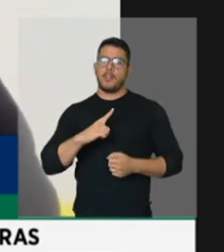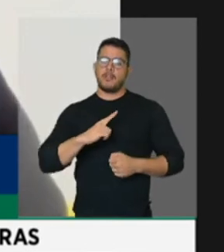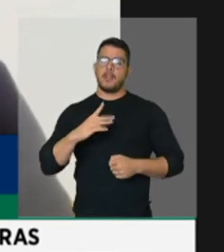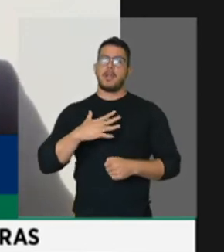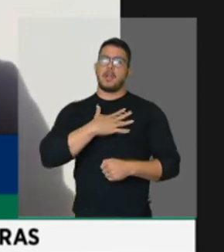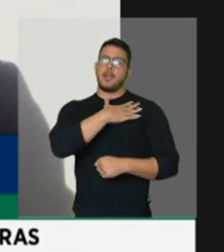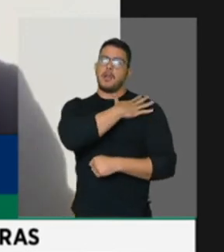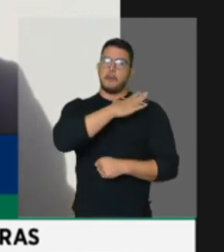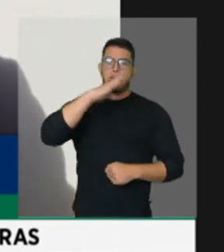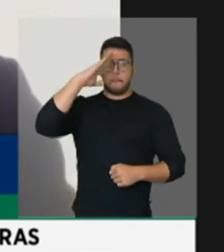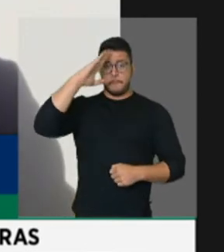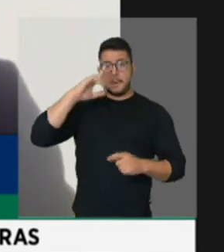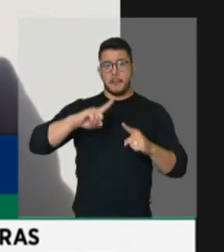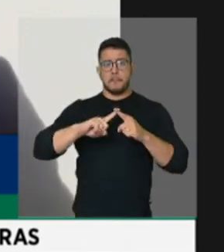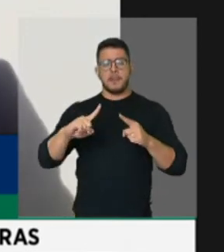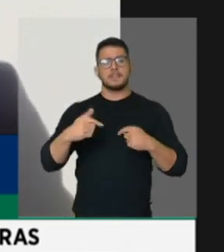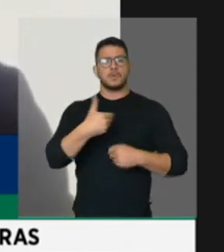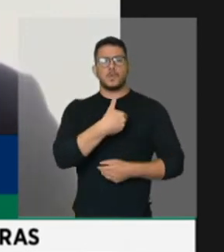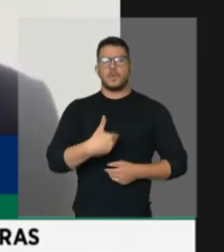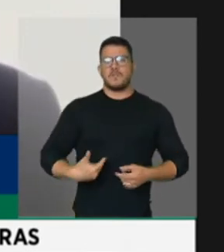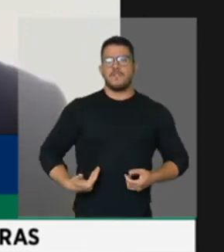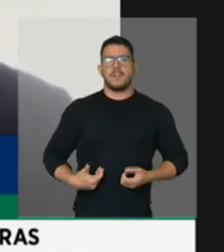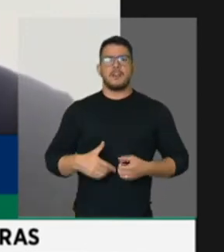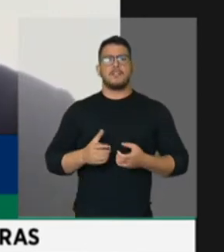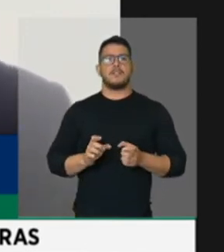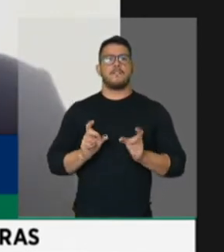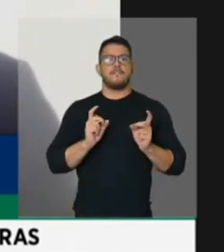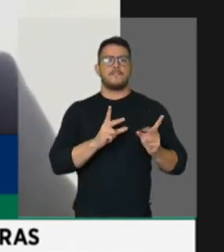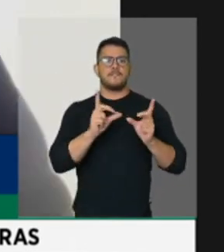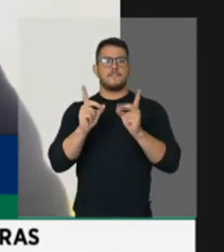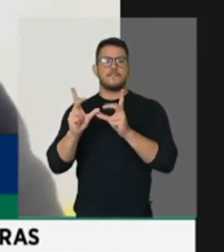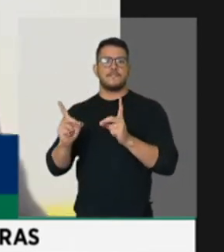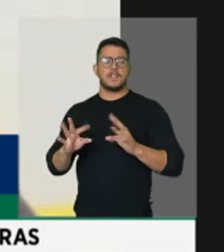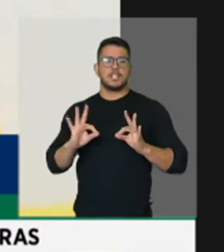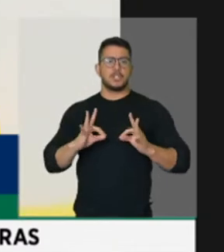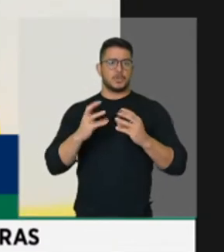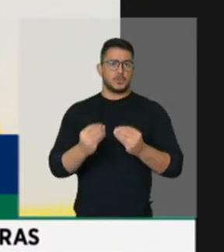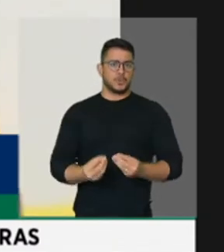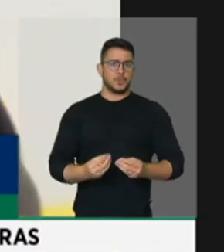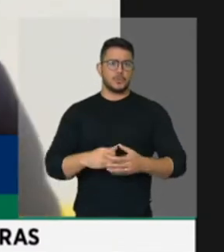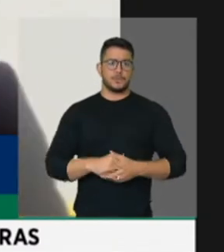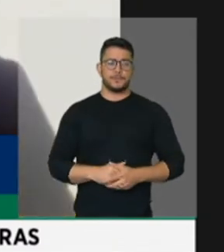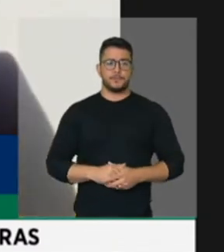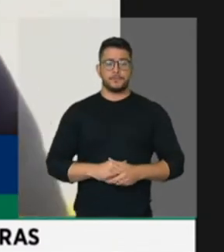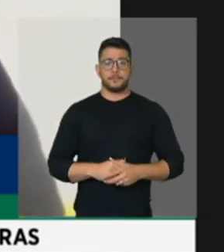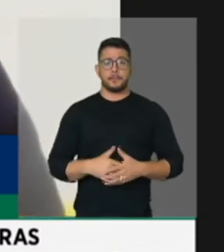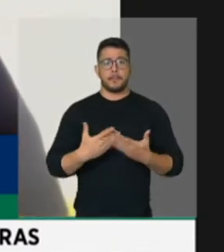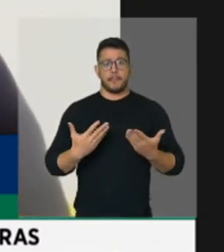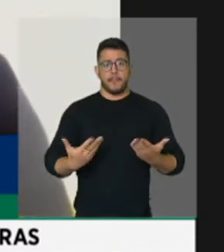DA ELETROBRAS. É LAMENTÁ VEL... QUE SENDO ORIUNDO DAS FORÇAS ARMADAS, TENDO NO PRIMEIRO ESCALÃO DO GOVERNO, MILITARES DOS ALTOS ESCALÕES